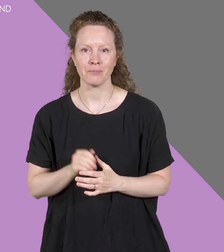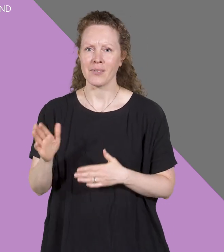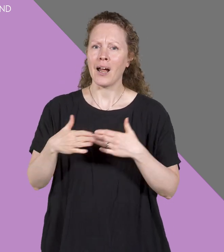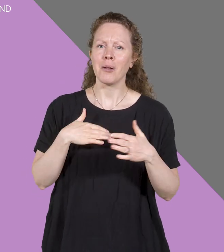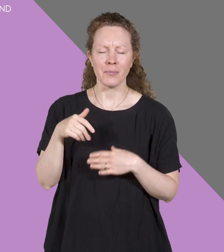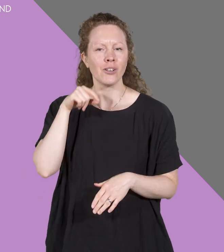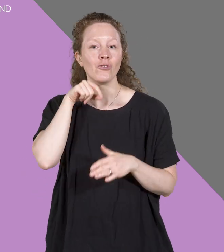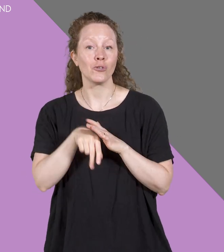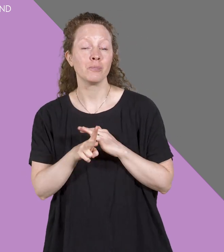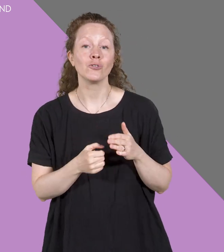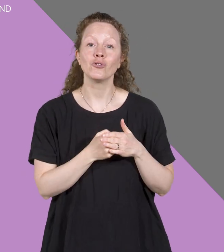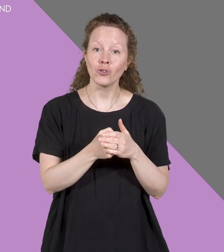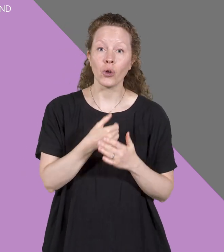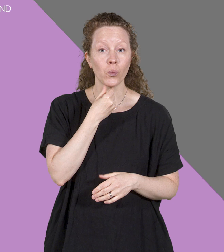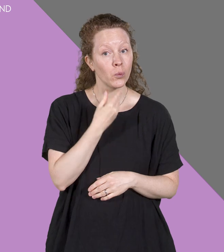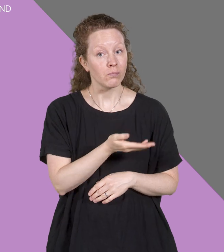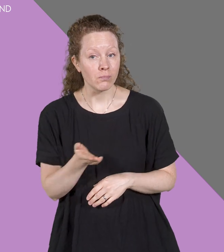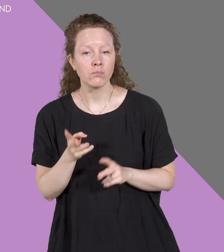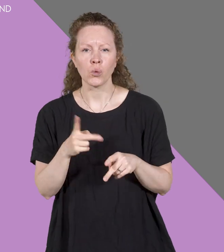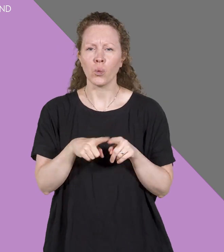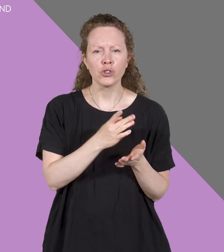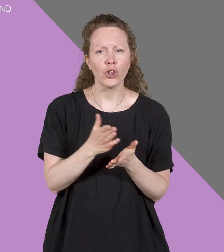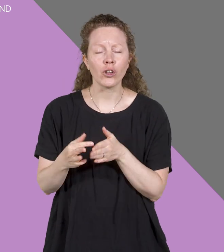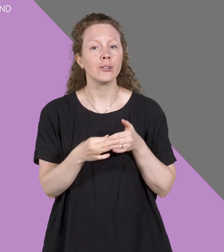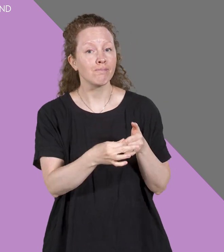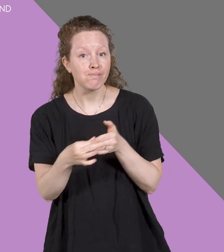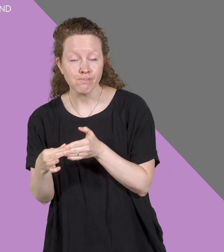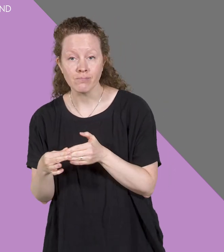Till hennes uppgifter hör att stödja unga och ge dem råd i olika frågor.